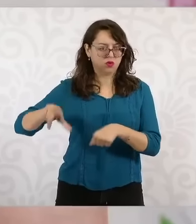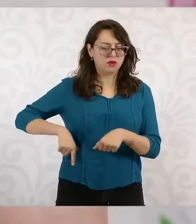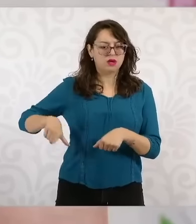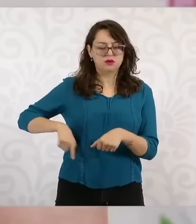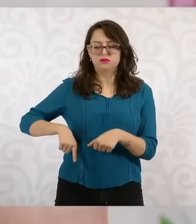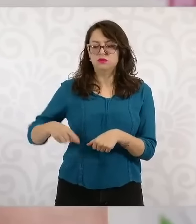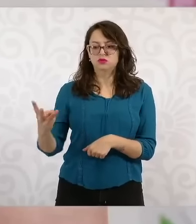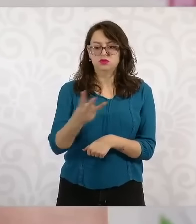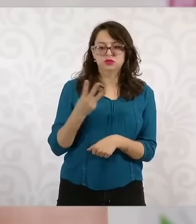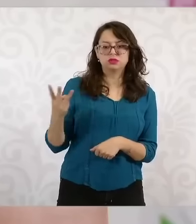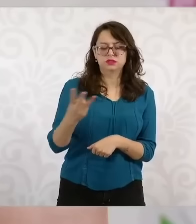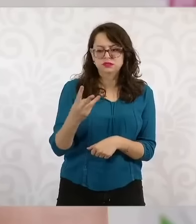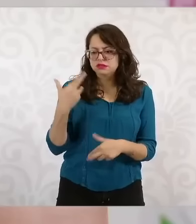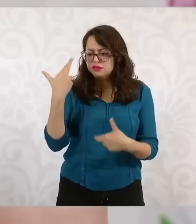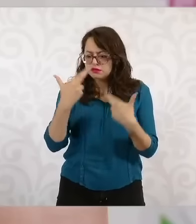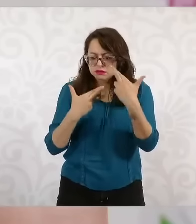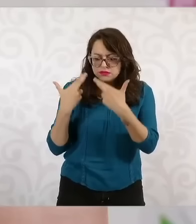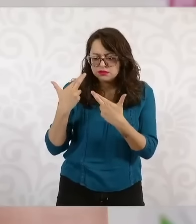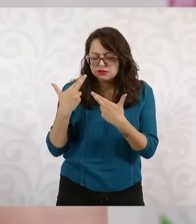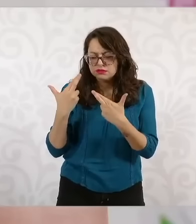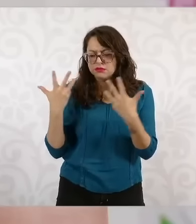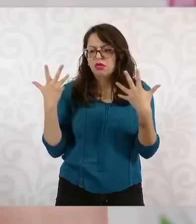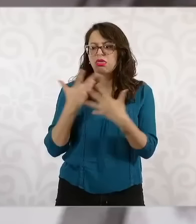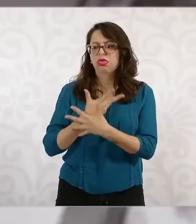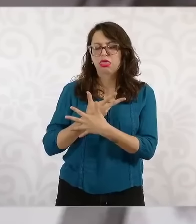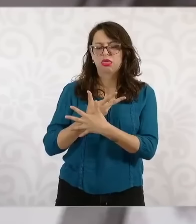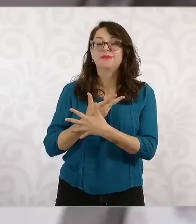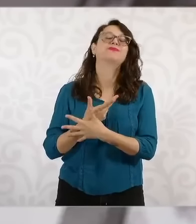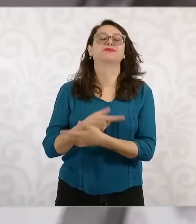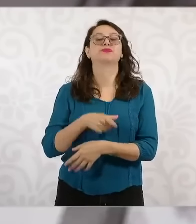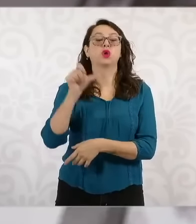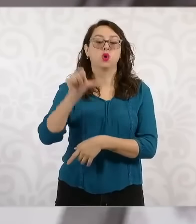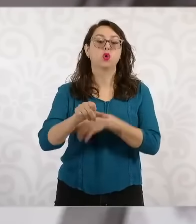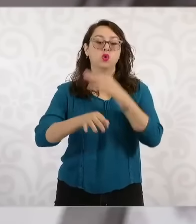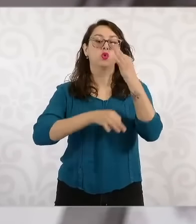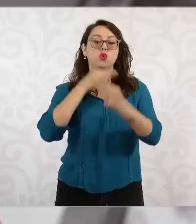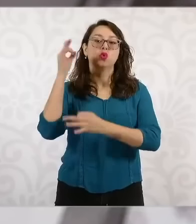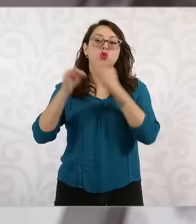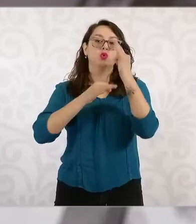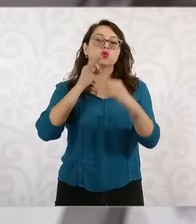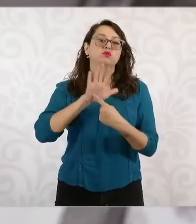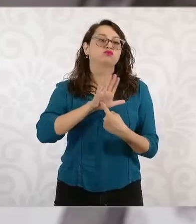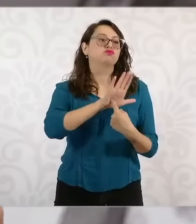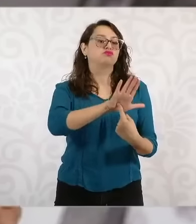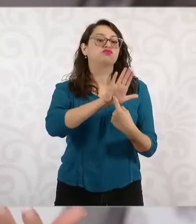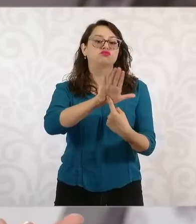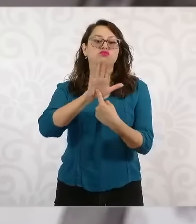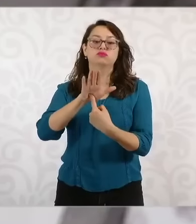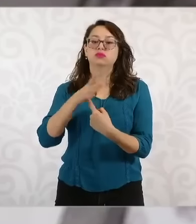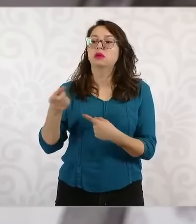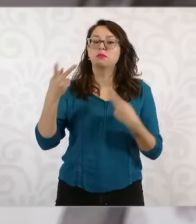y el día de hoy tenemos la gran noticia de que muchas de esas deudas ya se pagaron, igual que